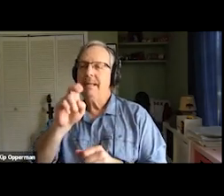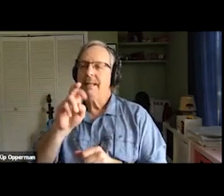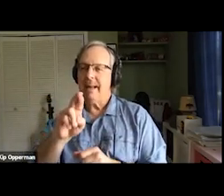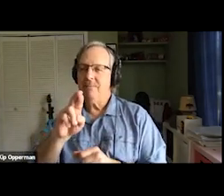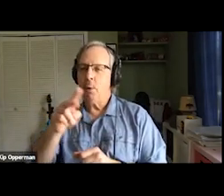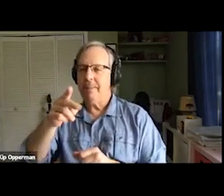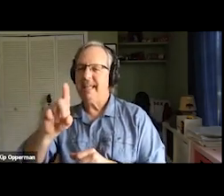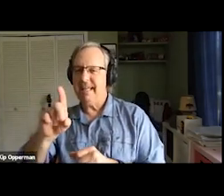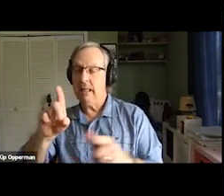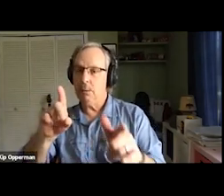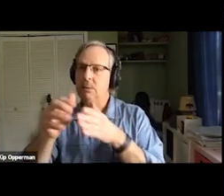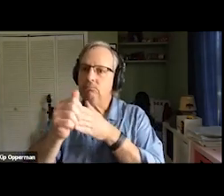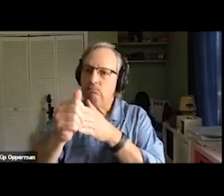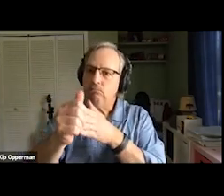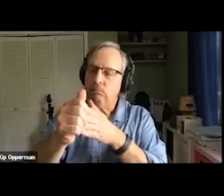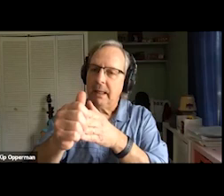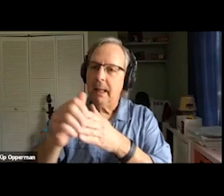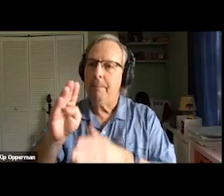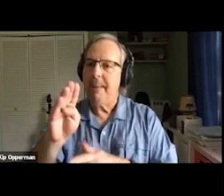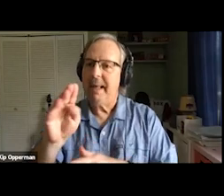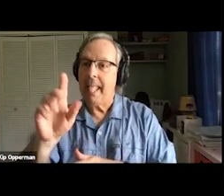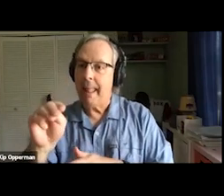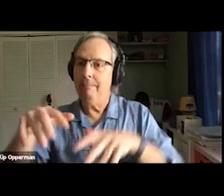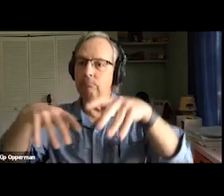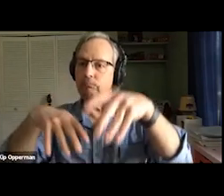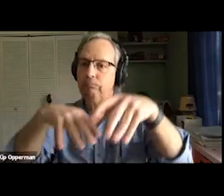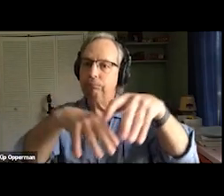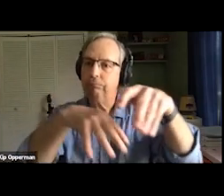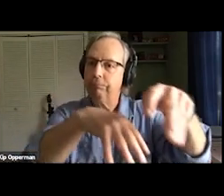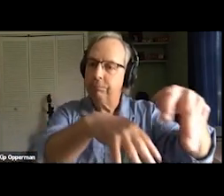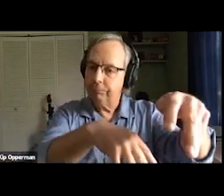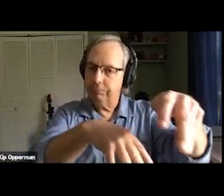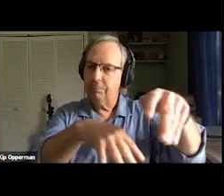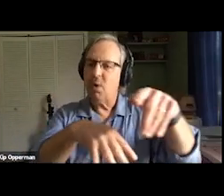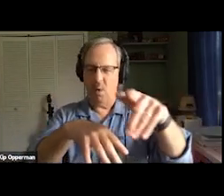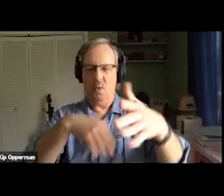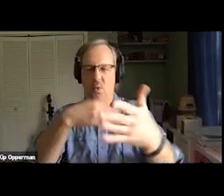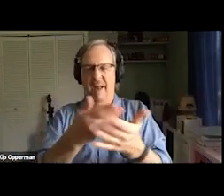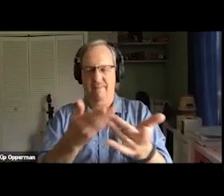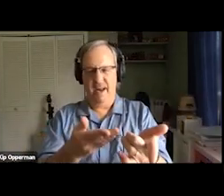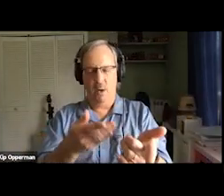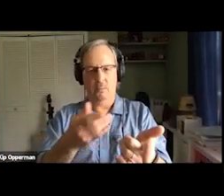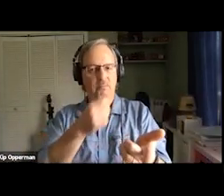de las marchas de BLM el año pasado. Y llegaremos allí, tenemos que hacerlo, no tenemos otra opción.